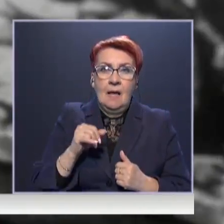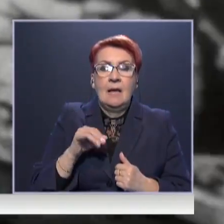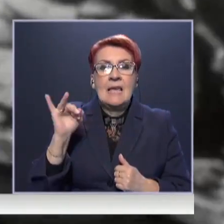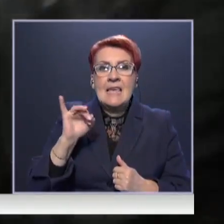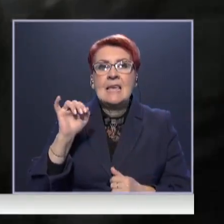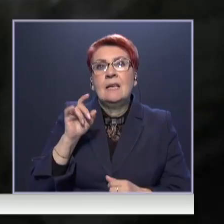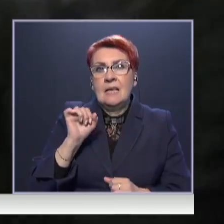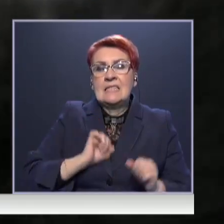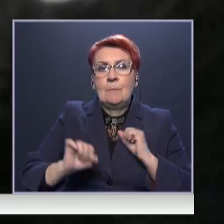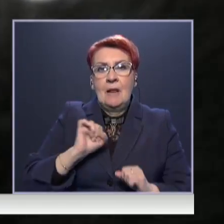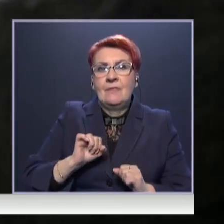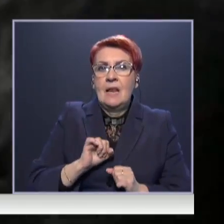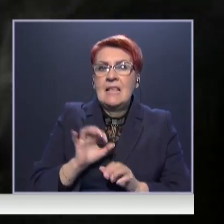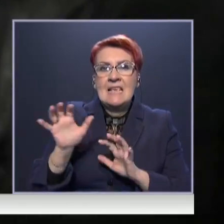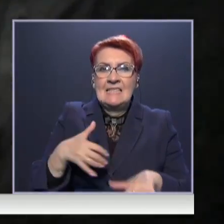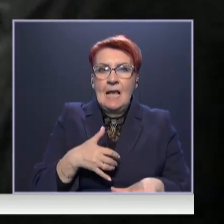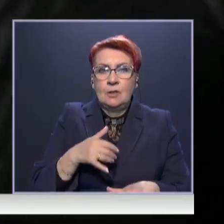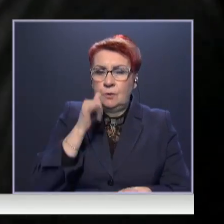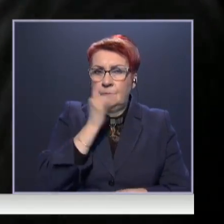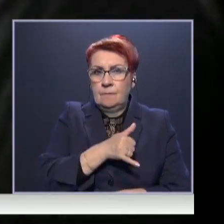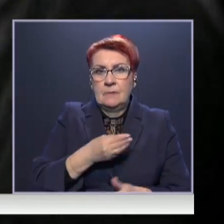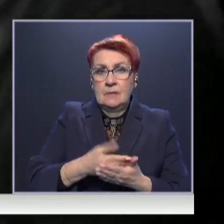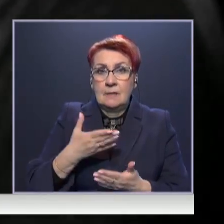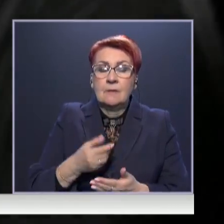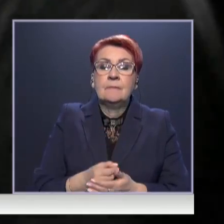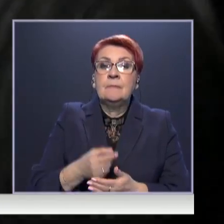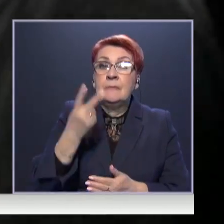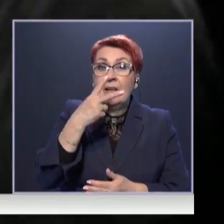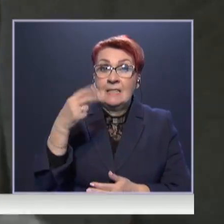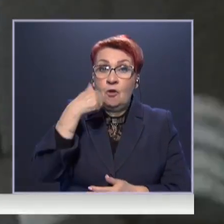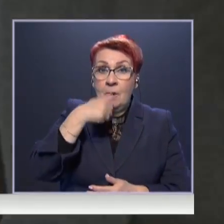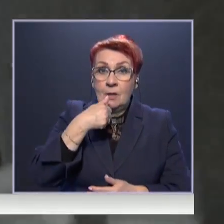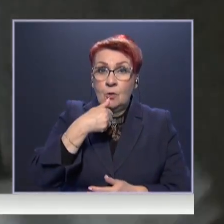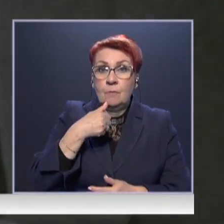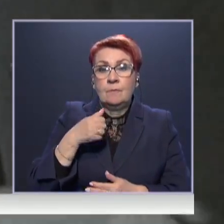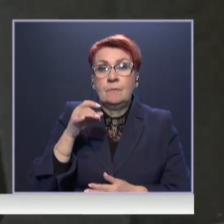церковных ценностей в июле 1922 года финский Губернский